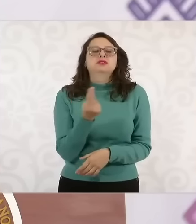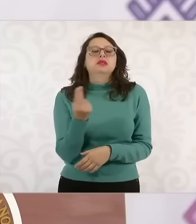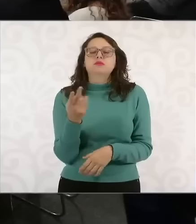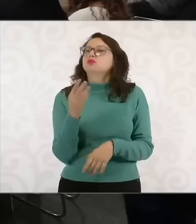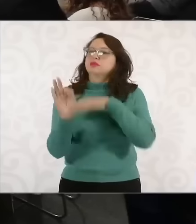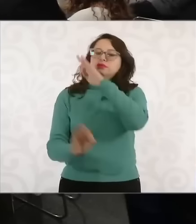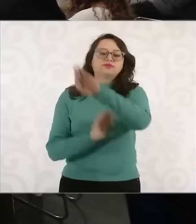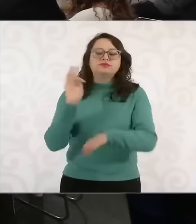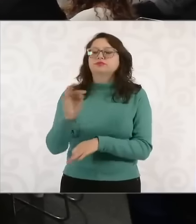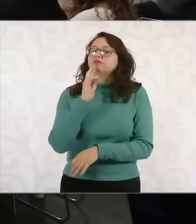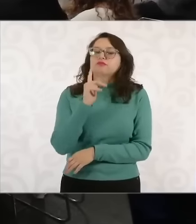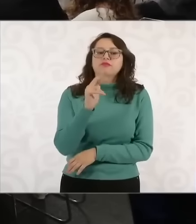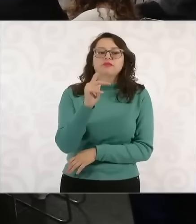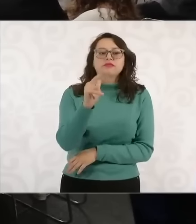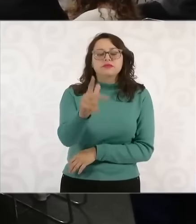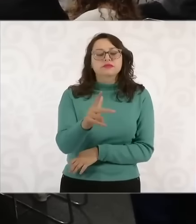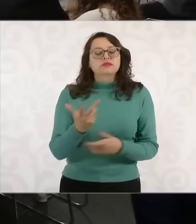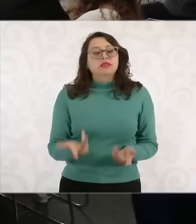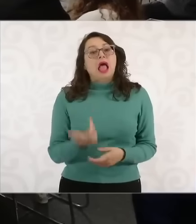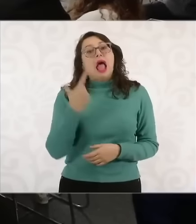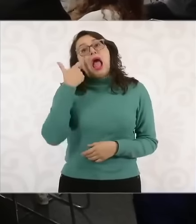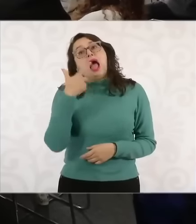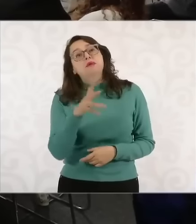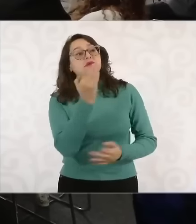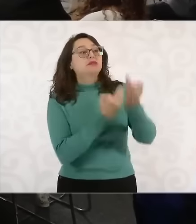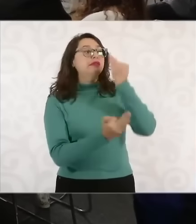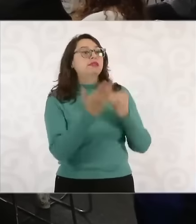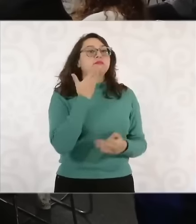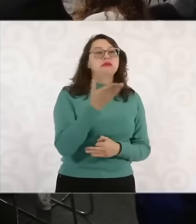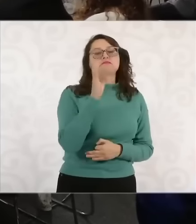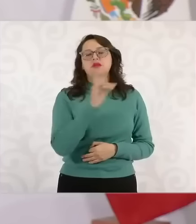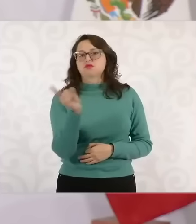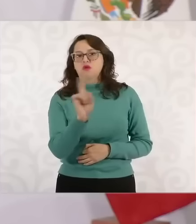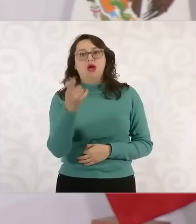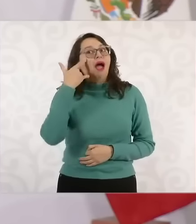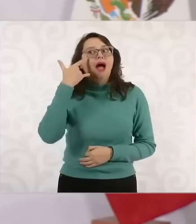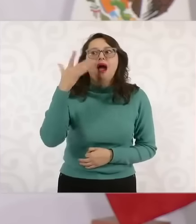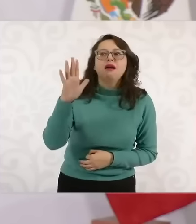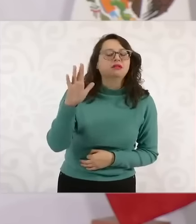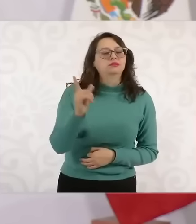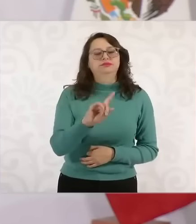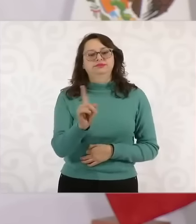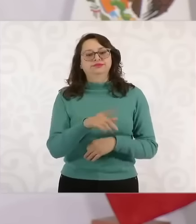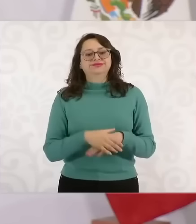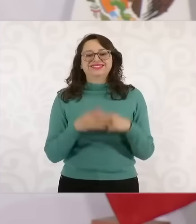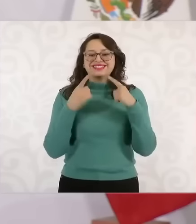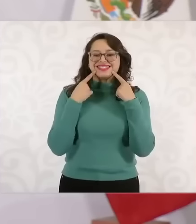de trato porque no es una opción el trato digno, no es como se decía antes, este sonríe y saluda,